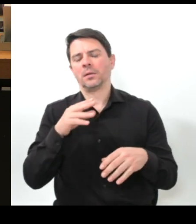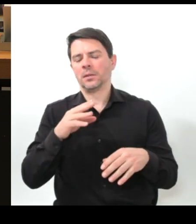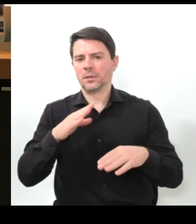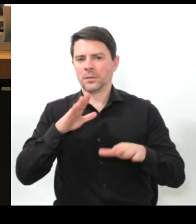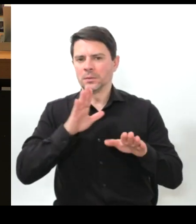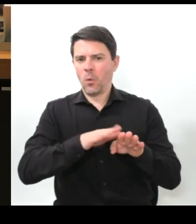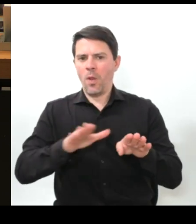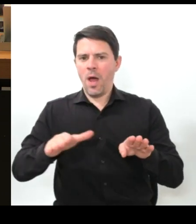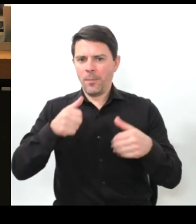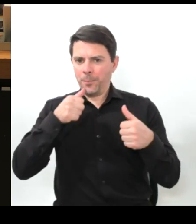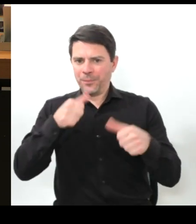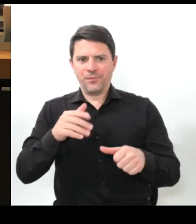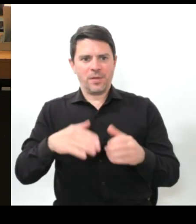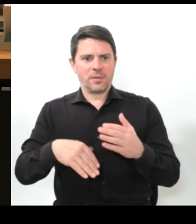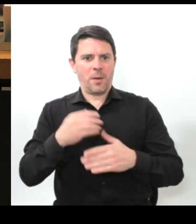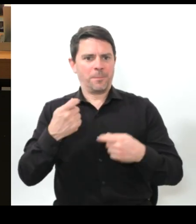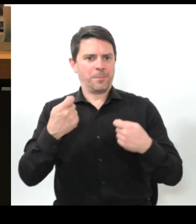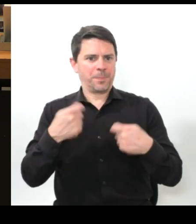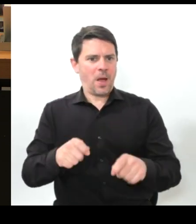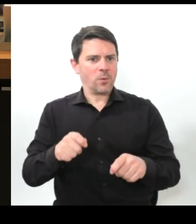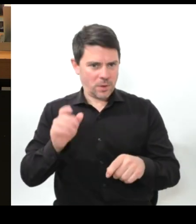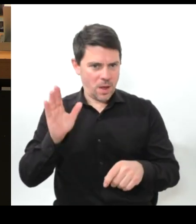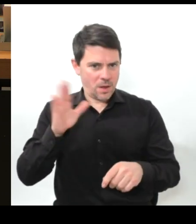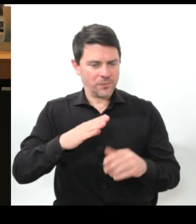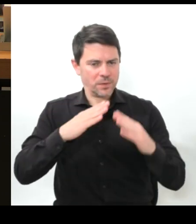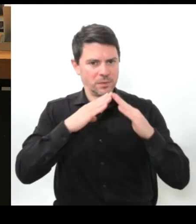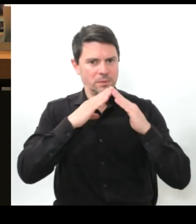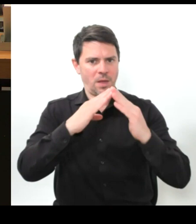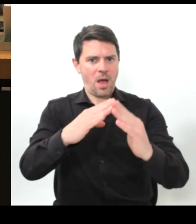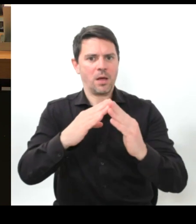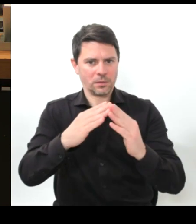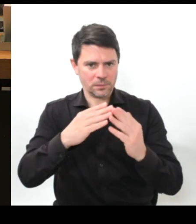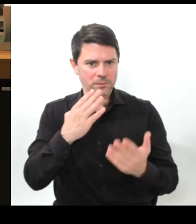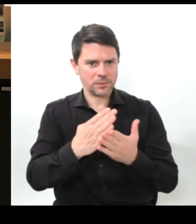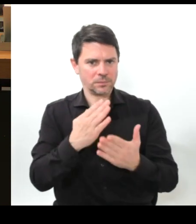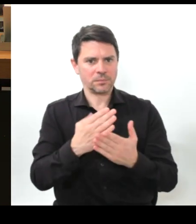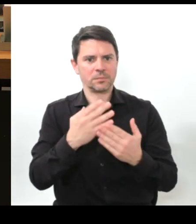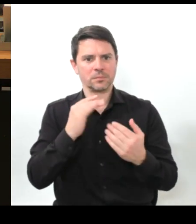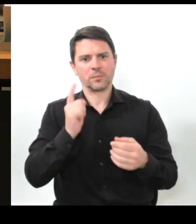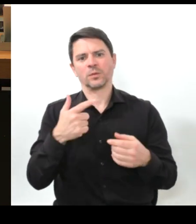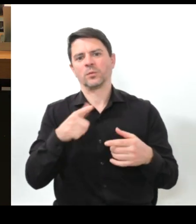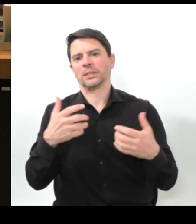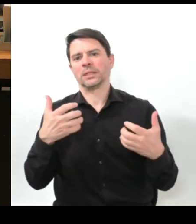nicht so hundertprozentig angekommen ist. Mit dem vorliegenden Antrag setzt sich die Koalition dafür